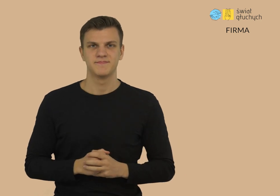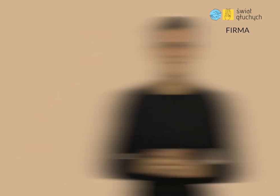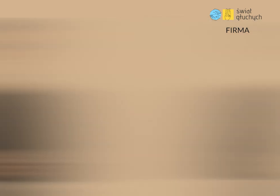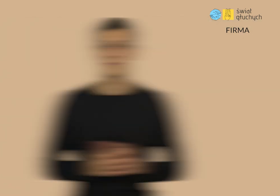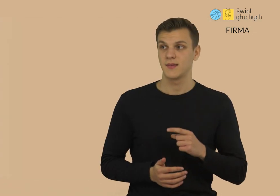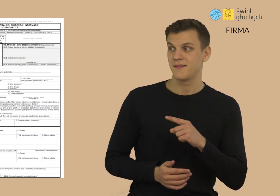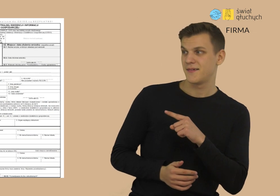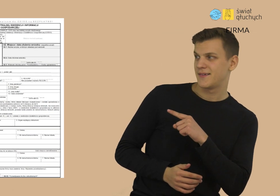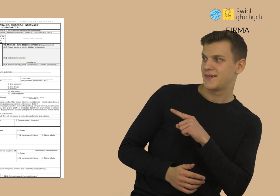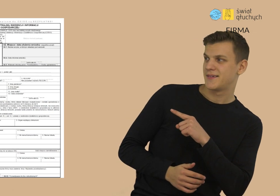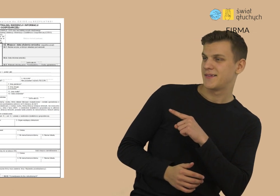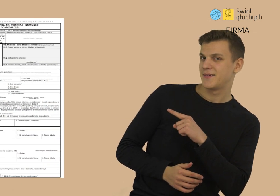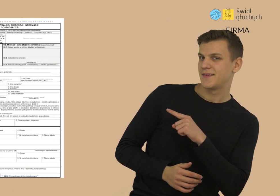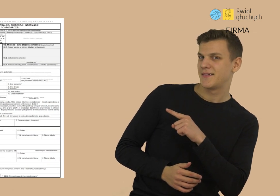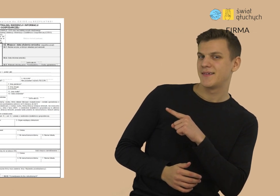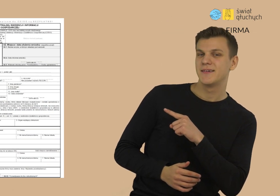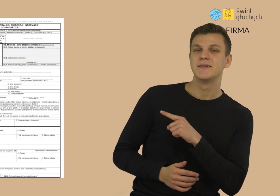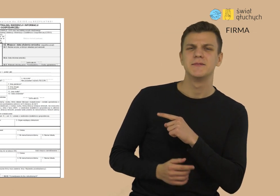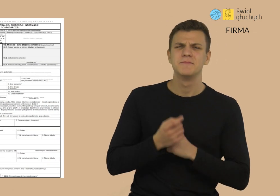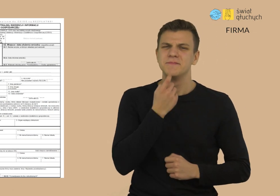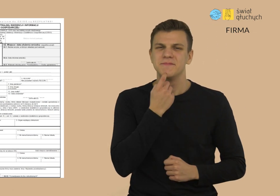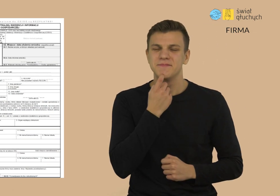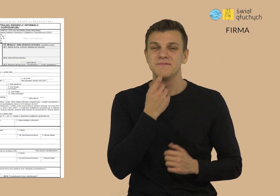Co to takiego?